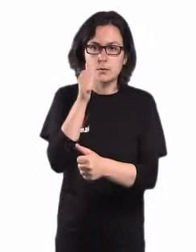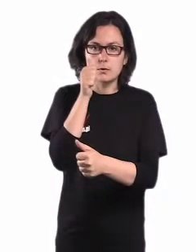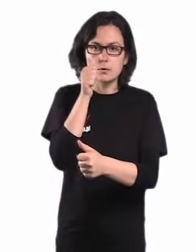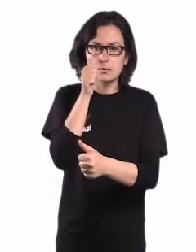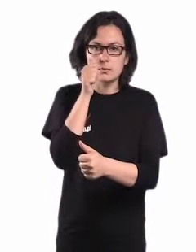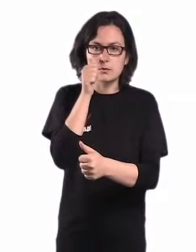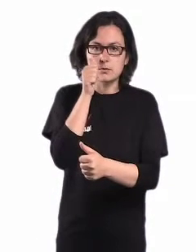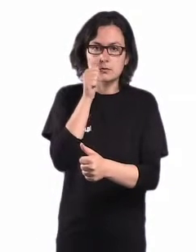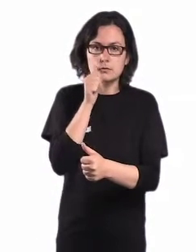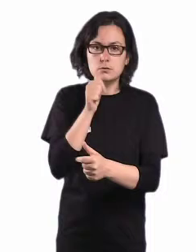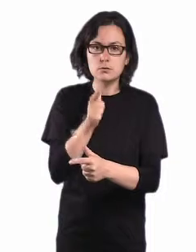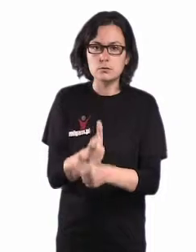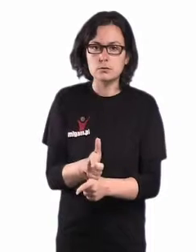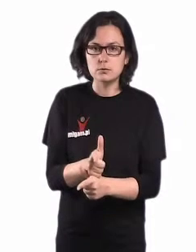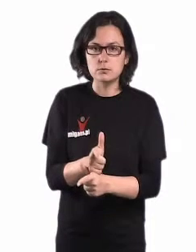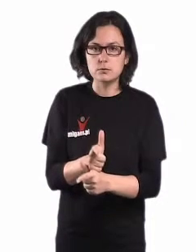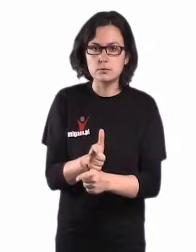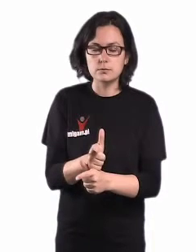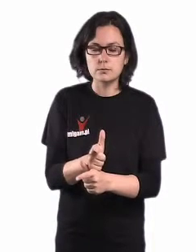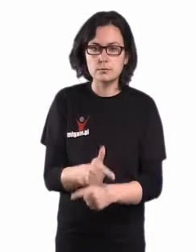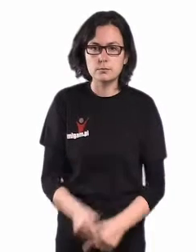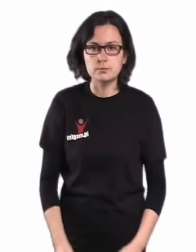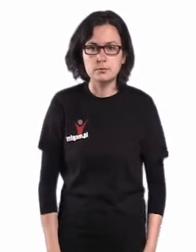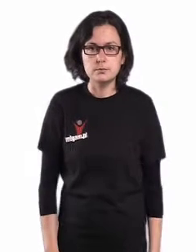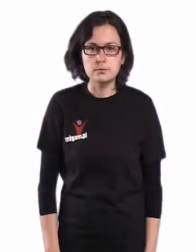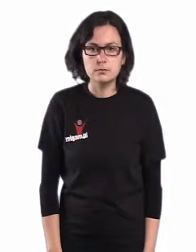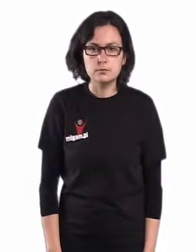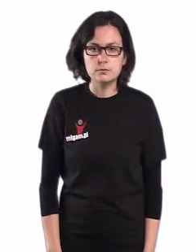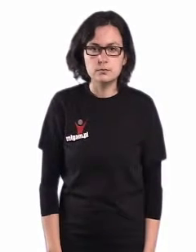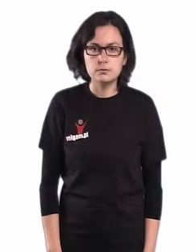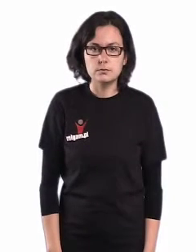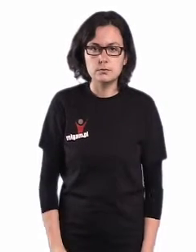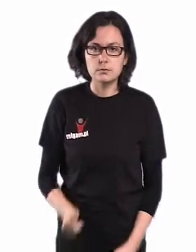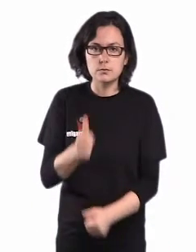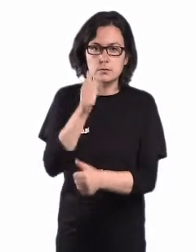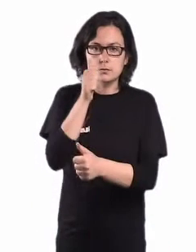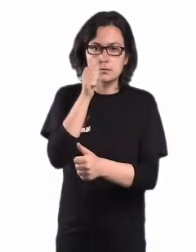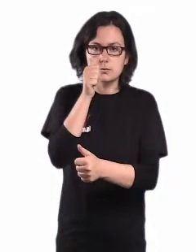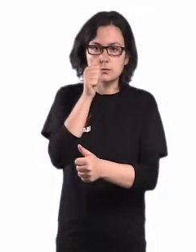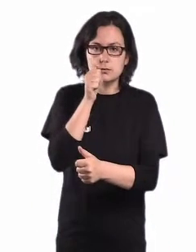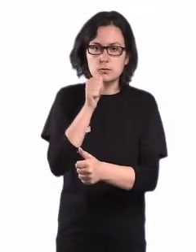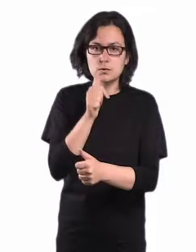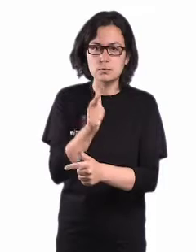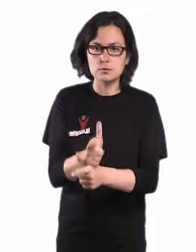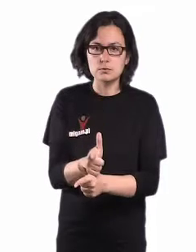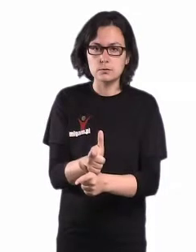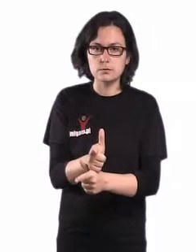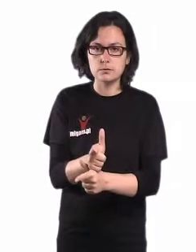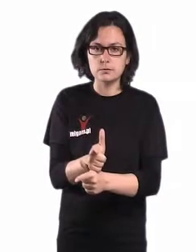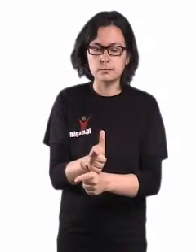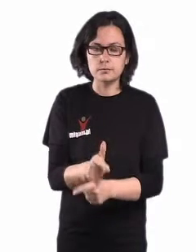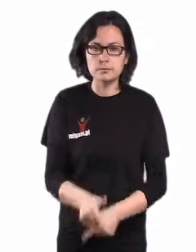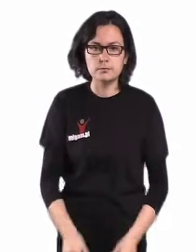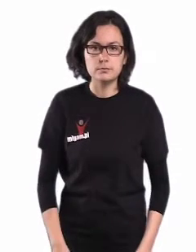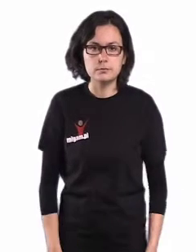Sister